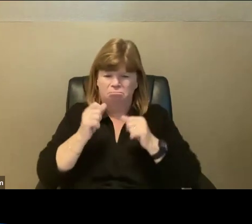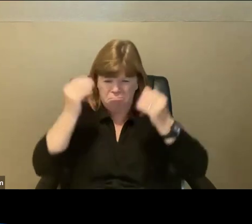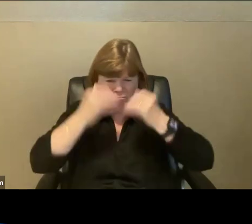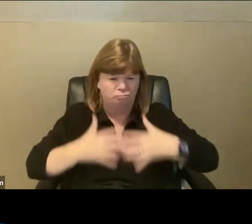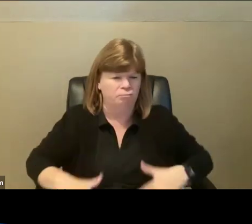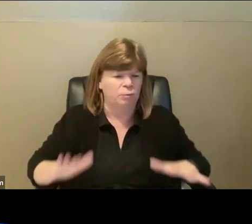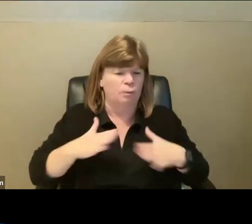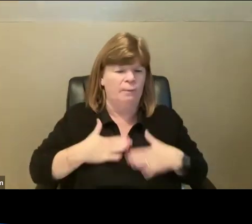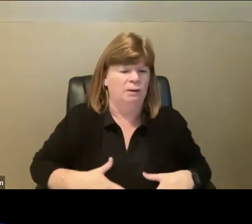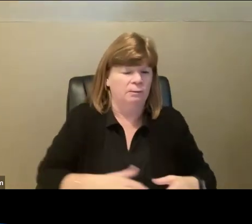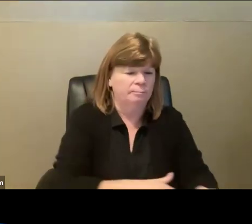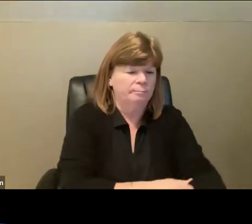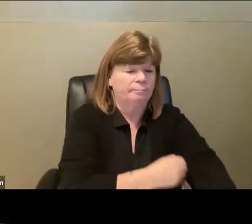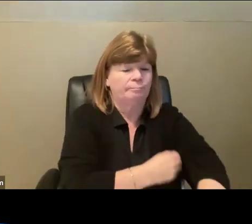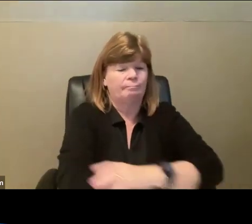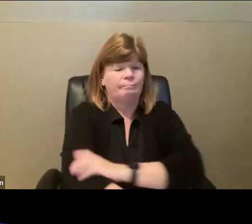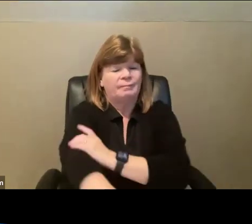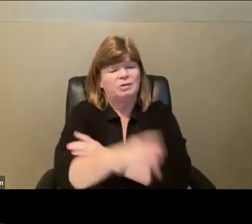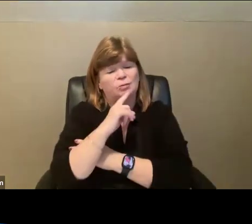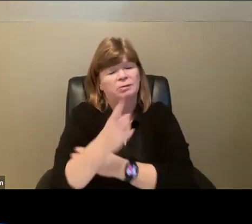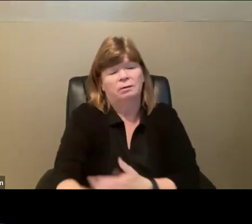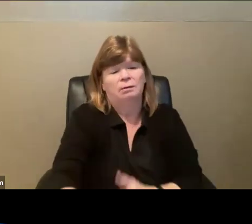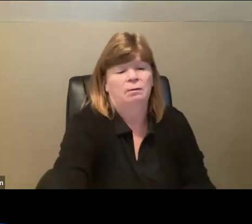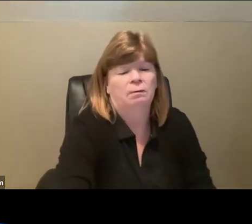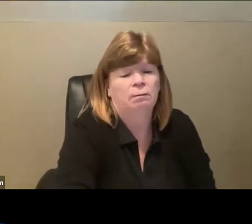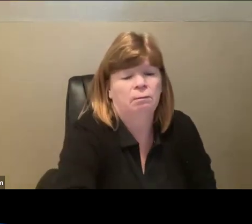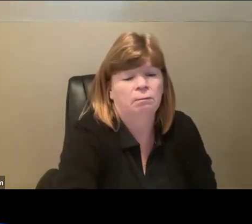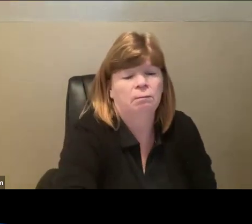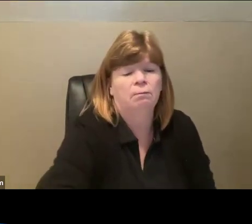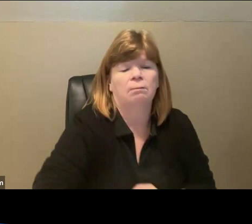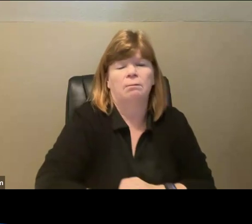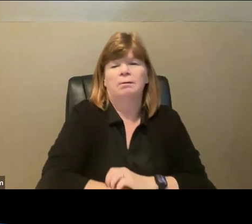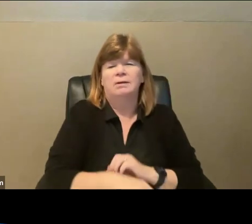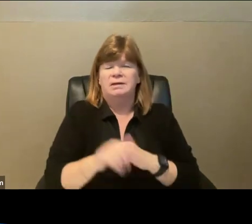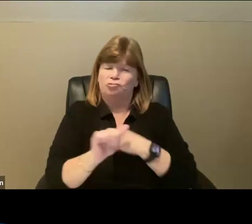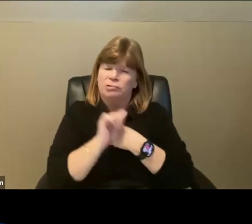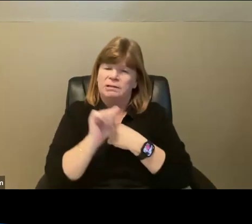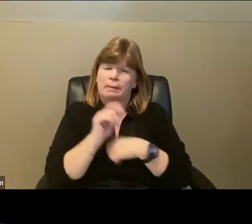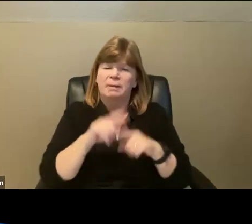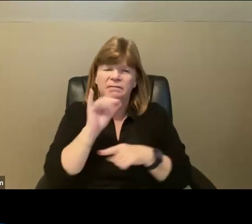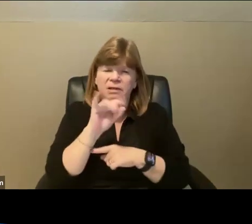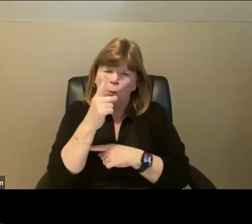Es algo muy arriesgado de hacer. Pero si está solo en una parte de ese hueso, podrían ser